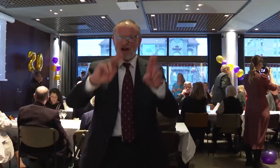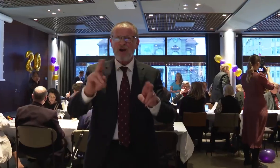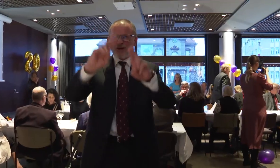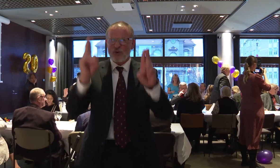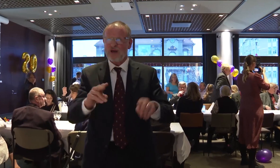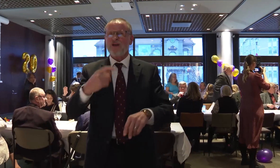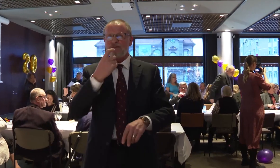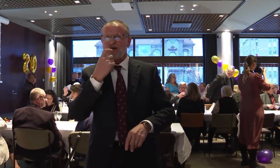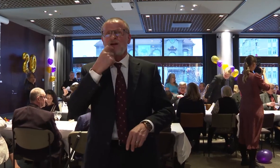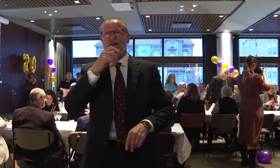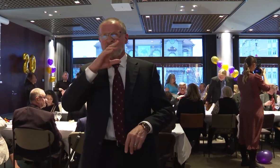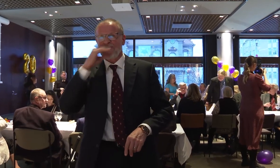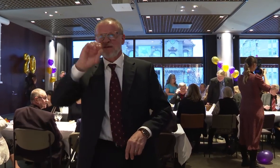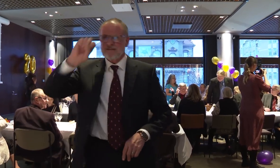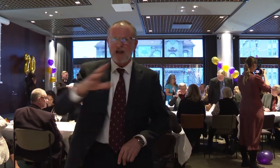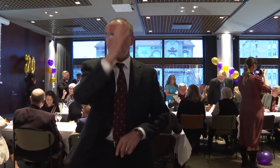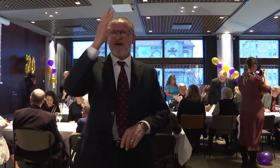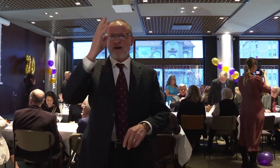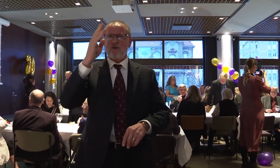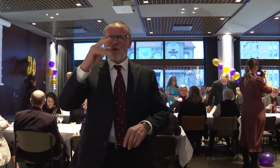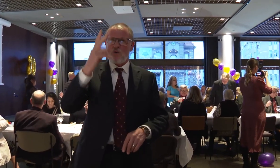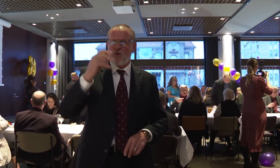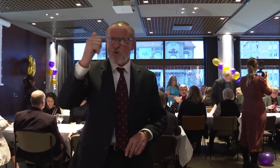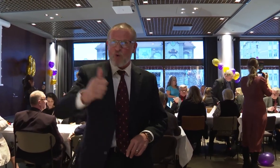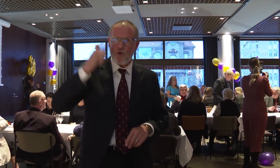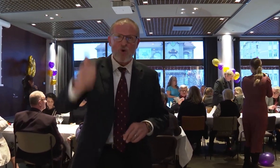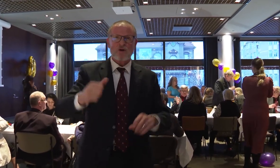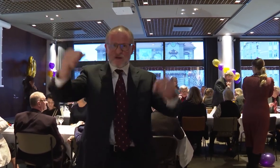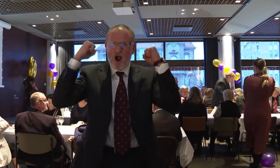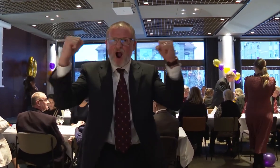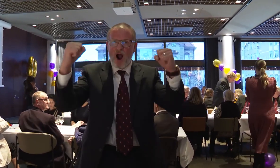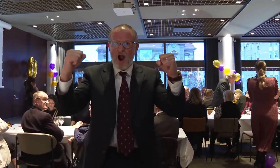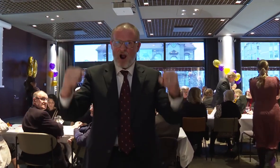Onnea 20-vuotias FST, jes!